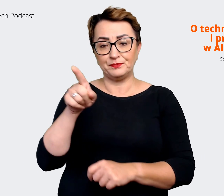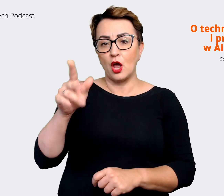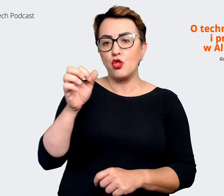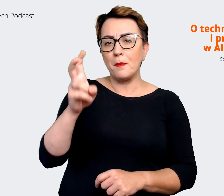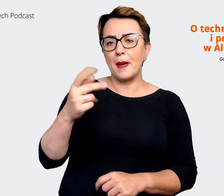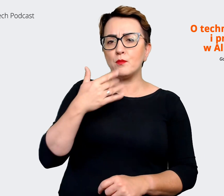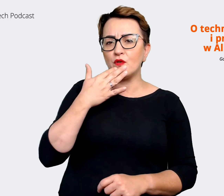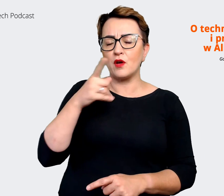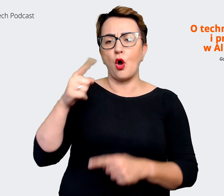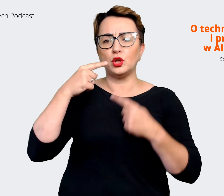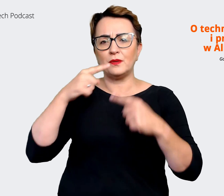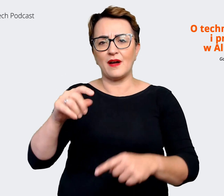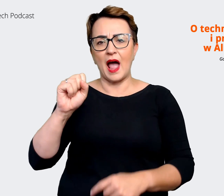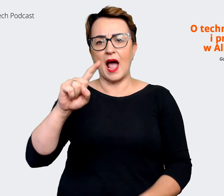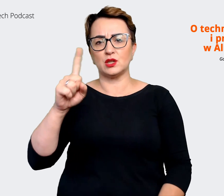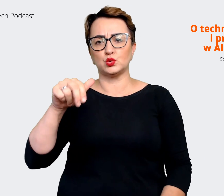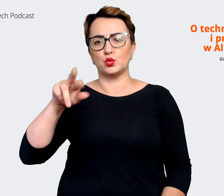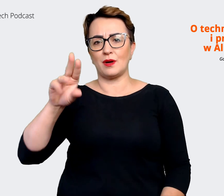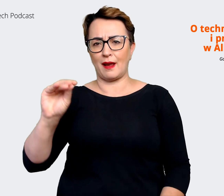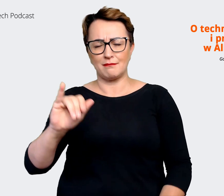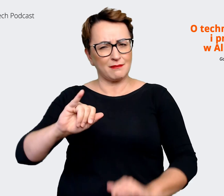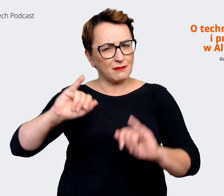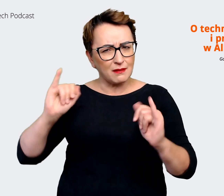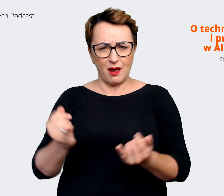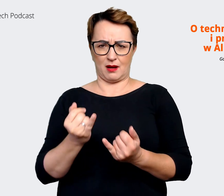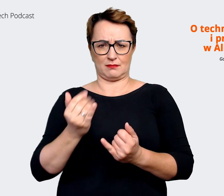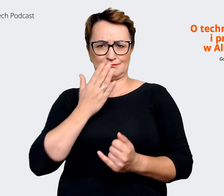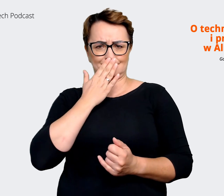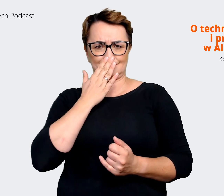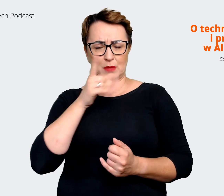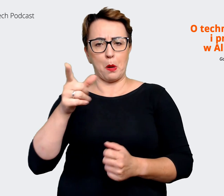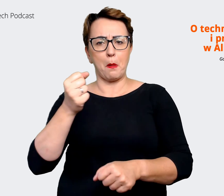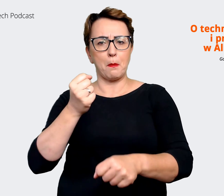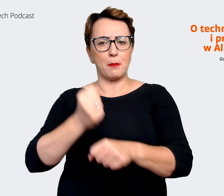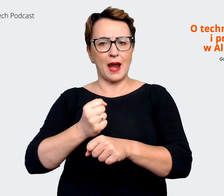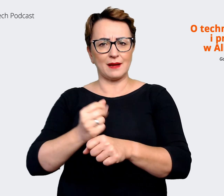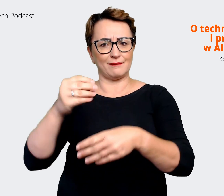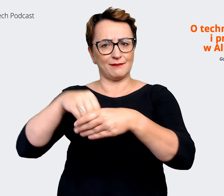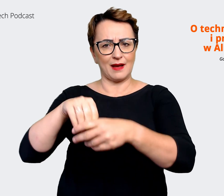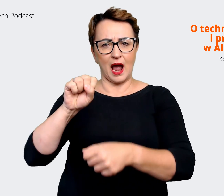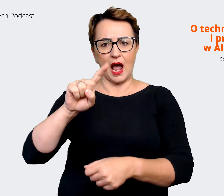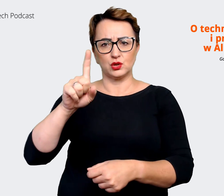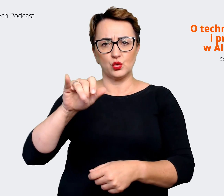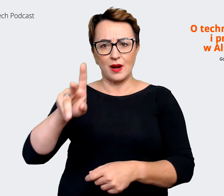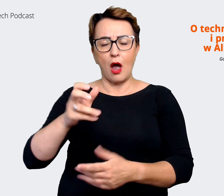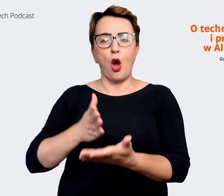że odpowiadasz za Azure. Jak to jest pracować w Azure i obsługiwać tak duży